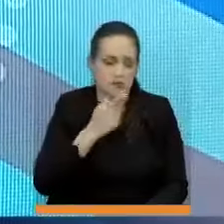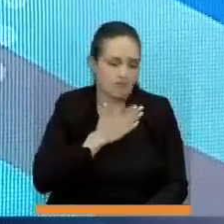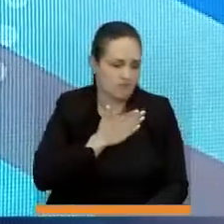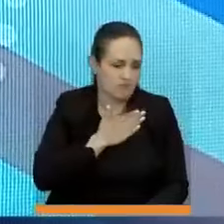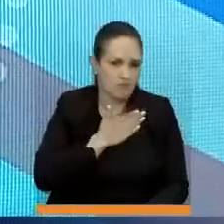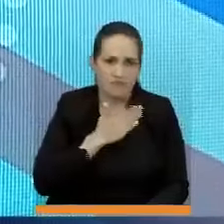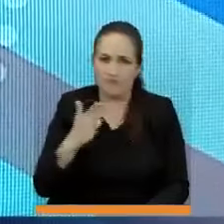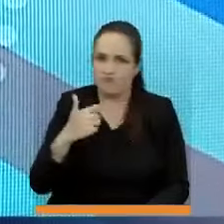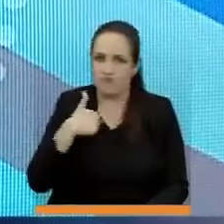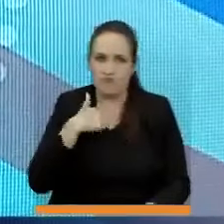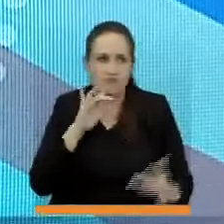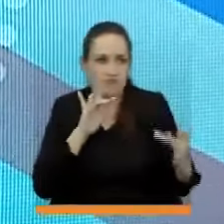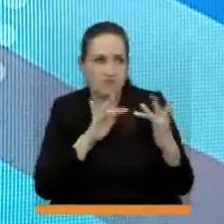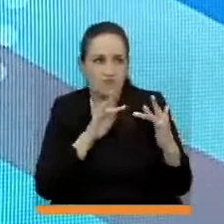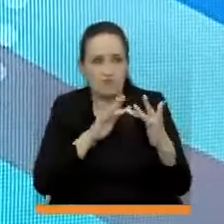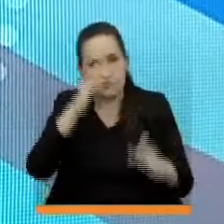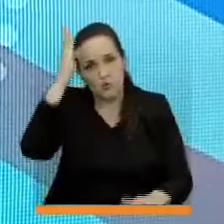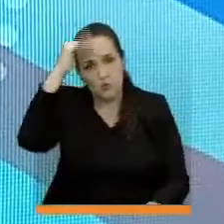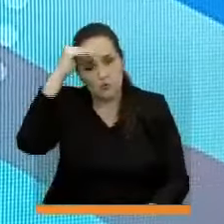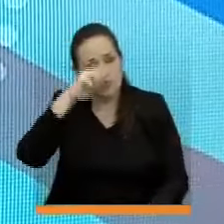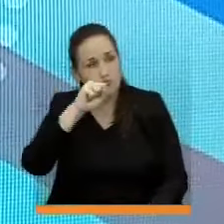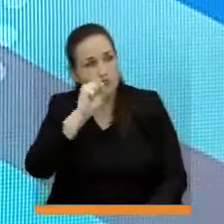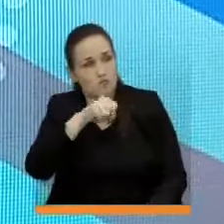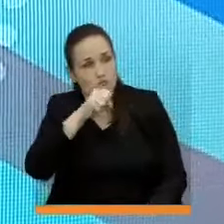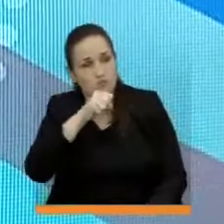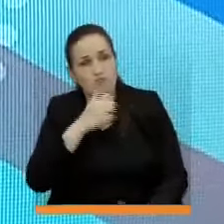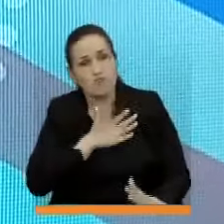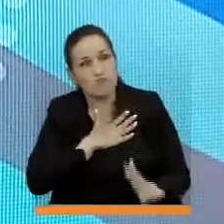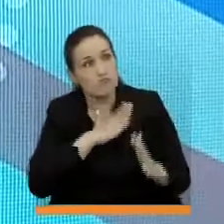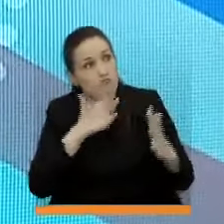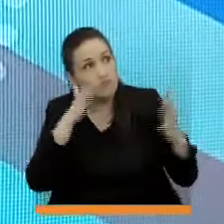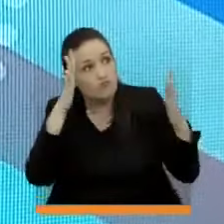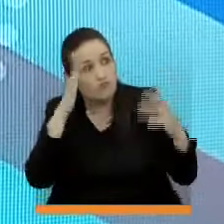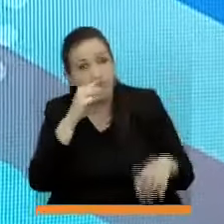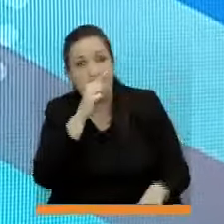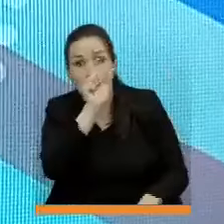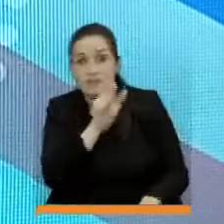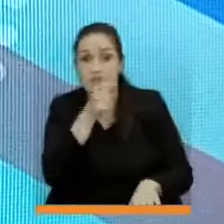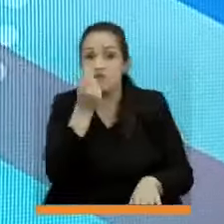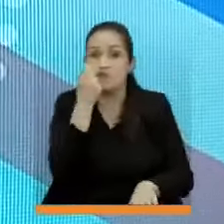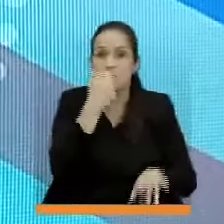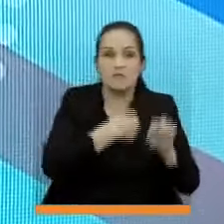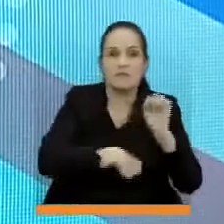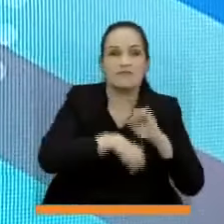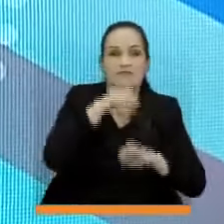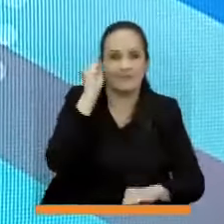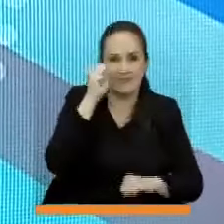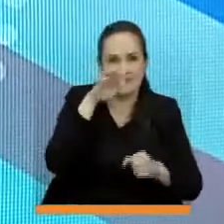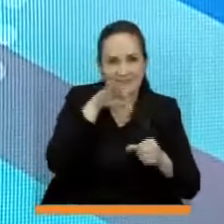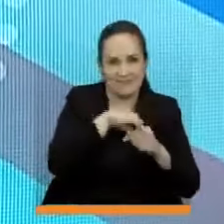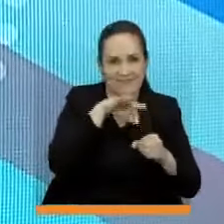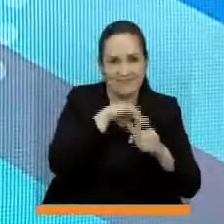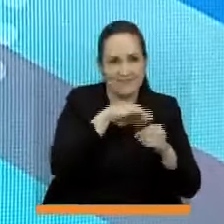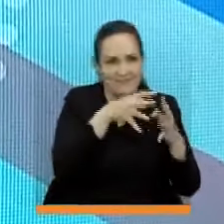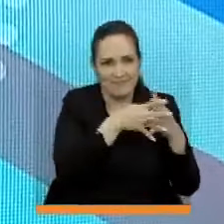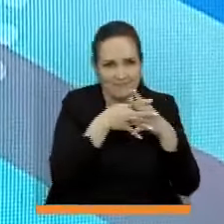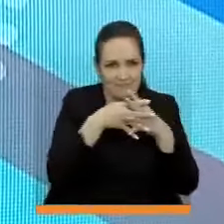EL PRESIDENTE RUSO AFIRMó ESTE JUEVES ESTAR DISPUESTO